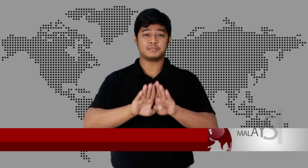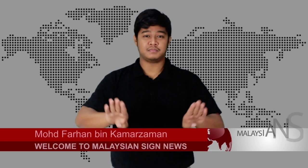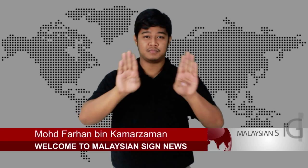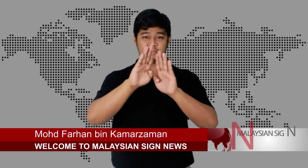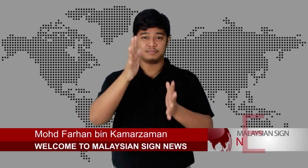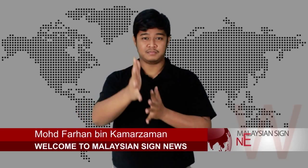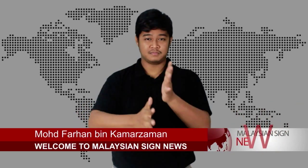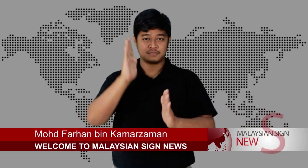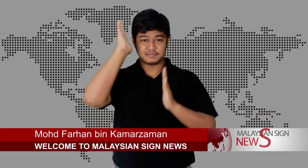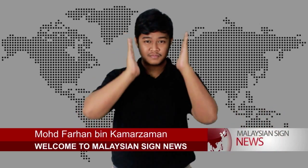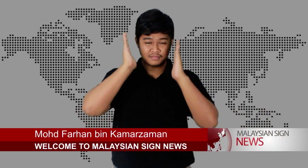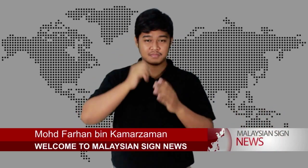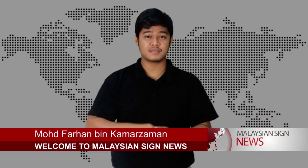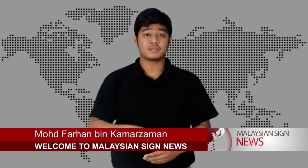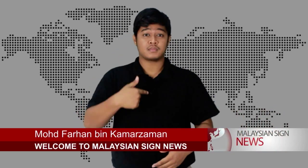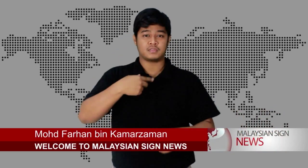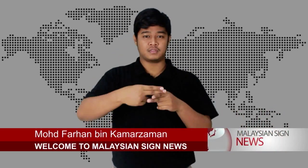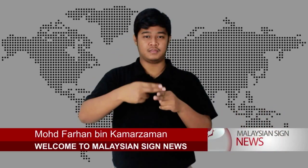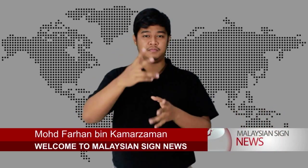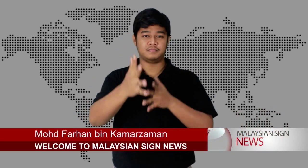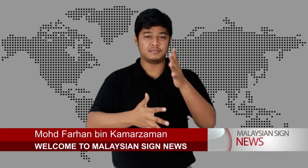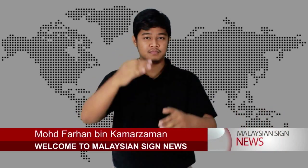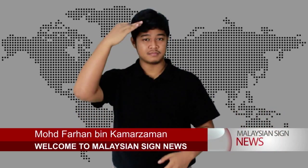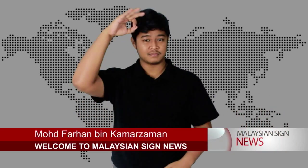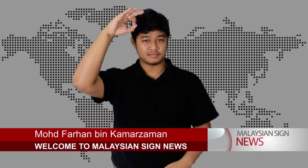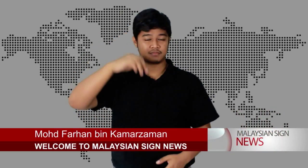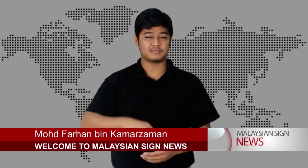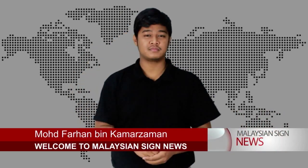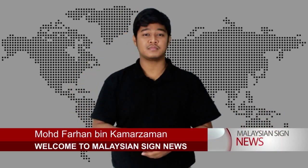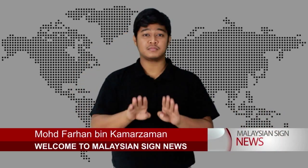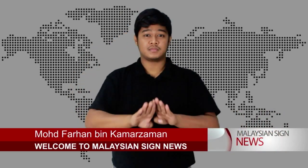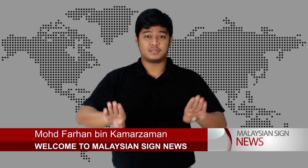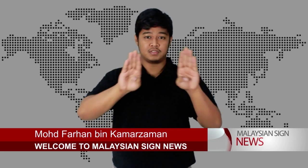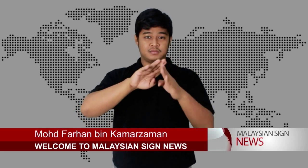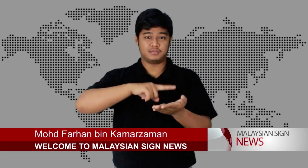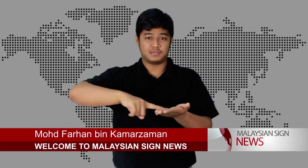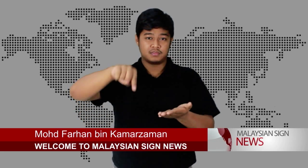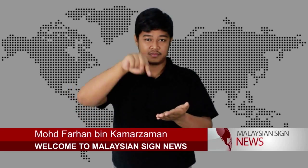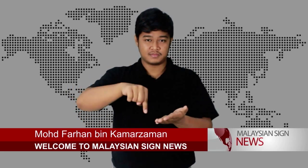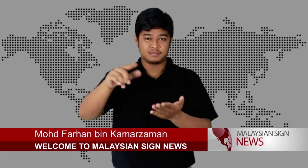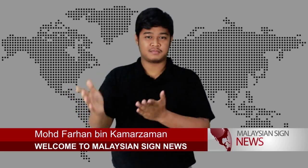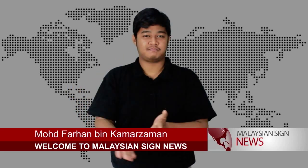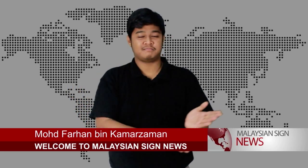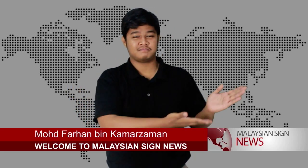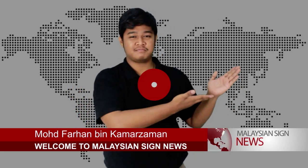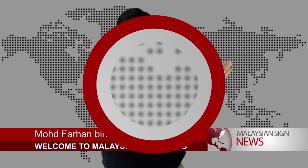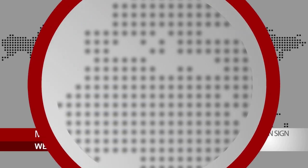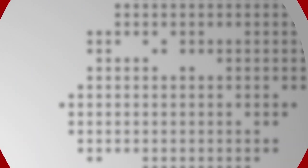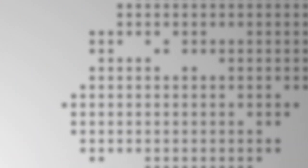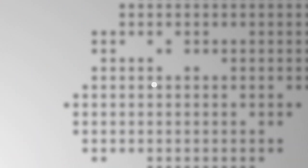Selamat datang ke MalaysianSignNews. Saya Farhan. Berita minggu ini berikutnya...